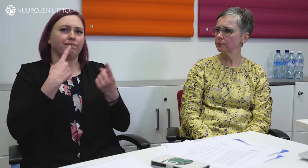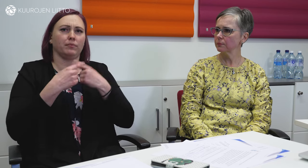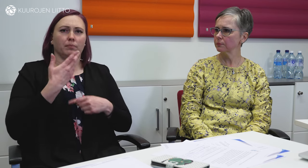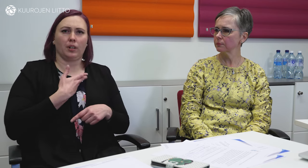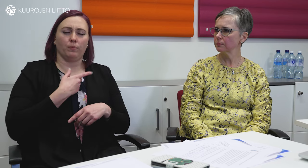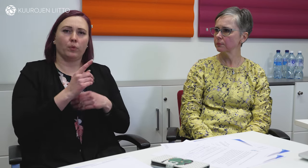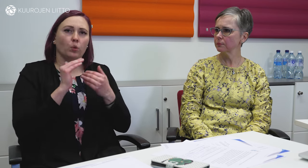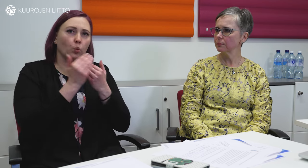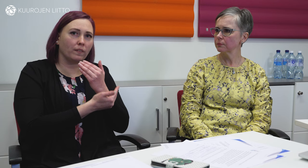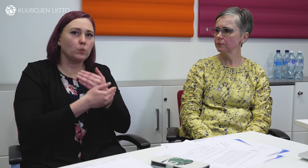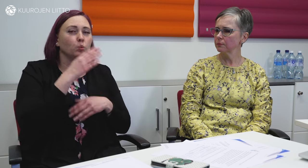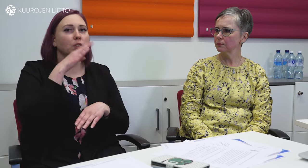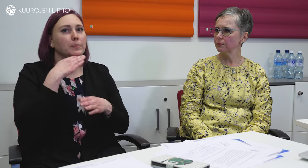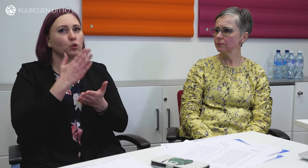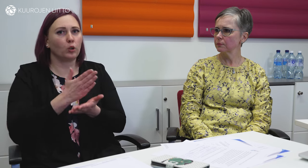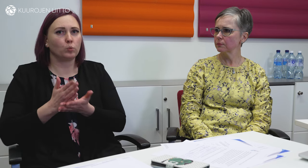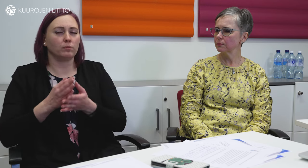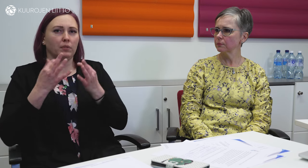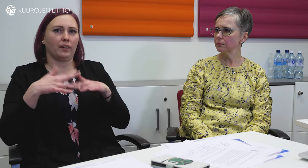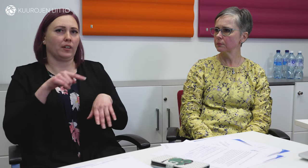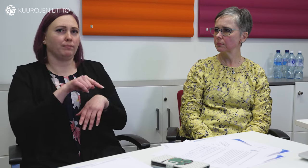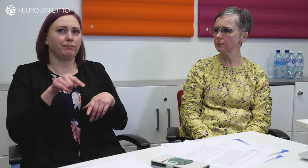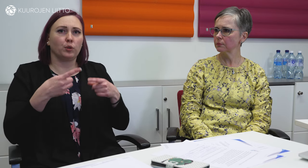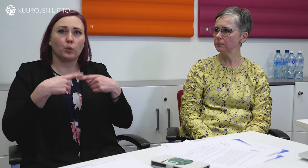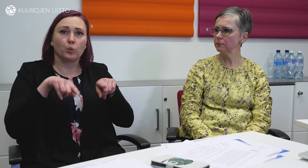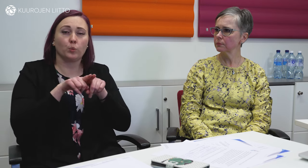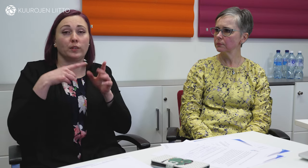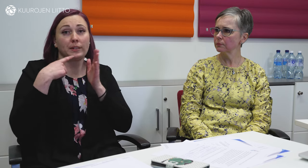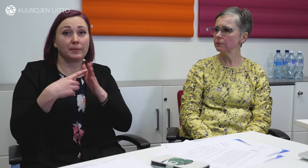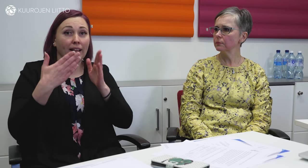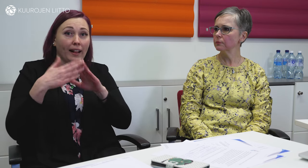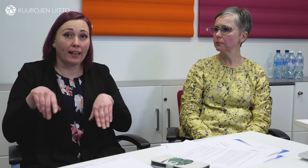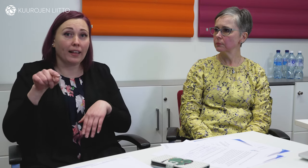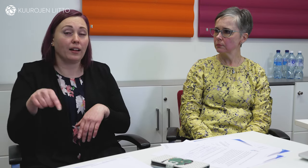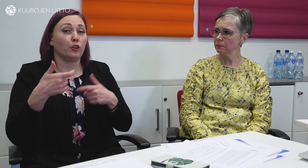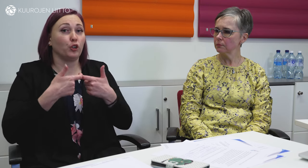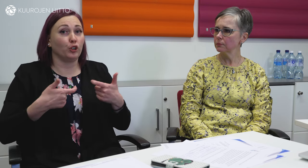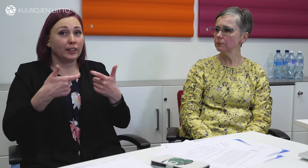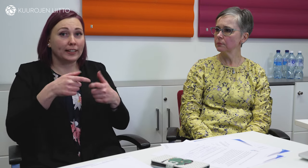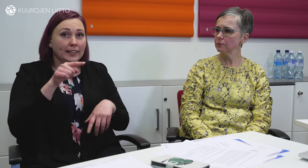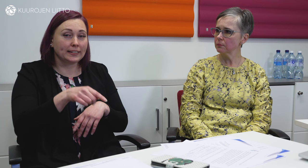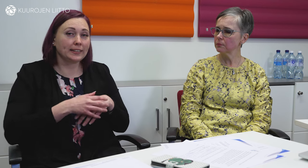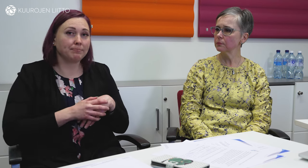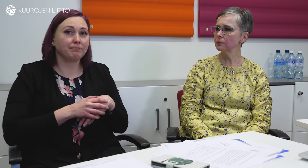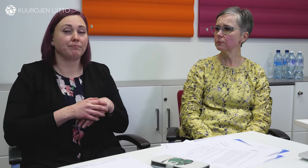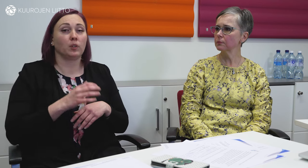Se, millä tavoin turvallisuus ja ihmisoikeudet toteutuvat - esimerkiksi leirillä ja kongressissa, herätti paljon keskustelua.